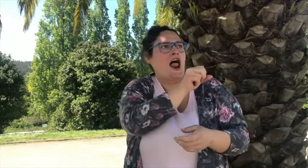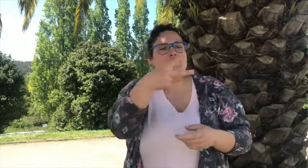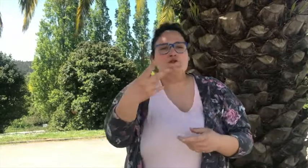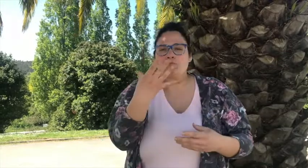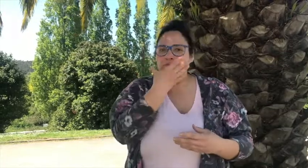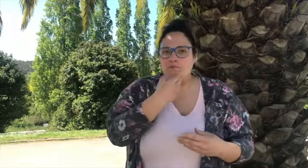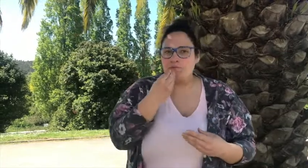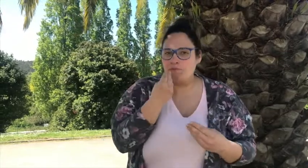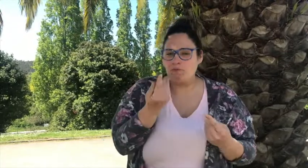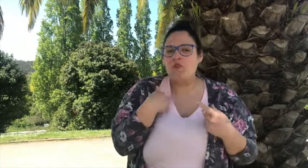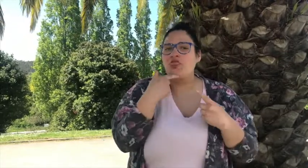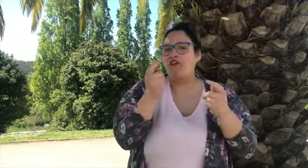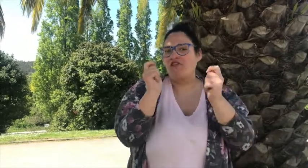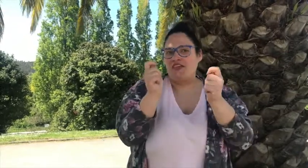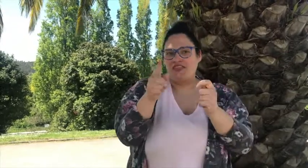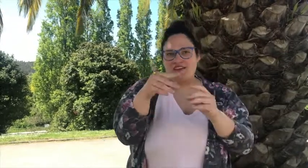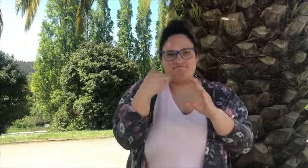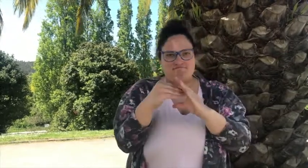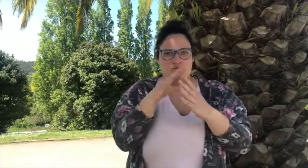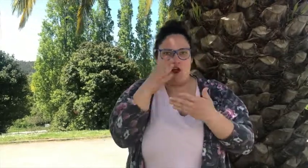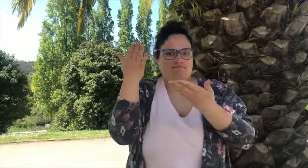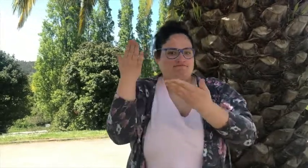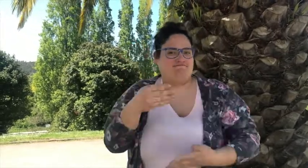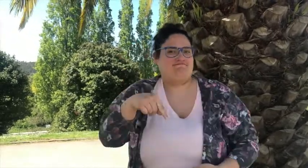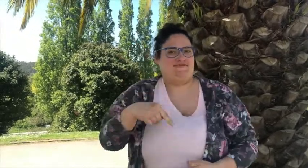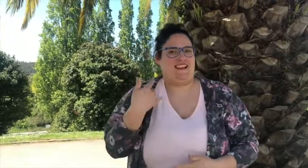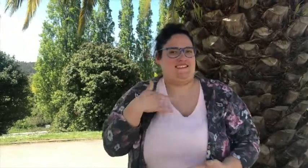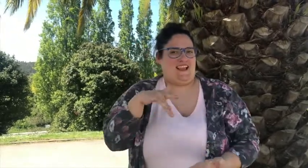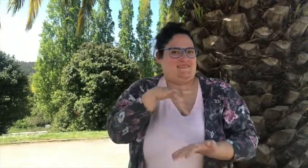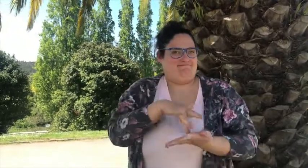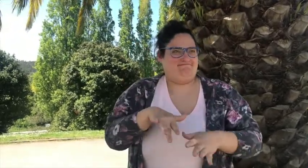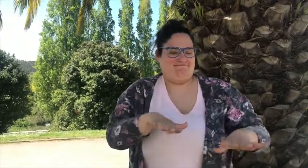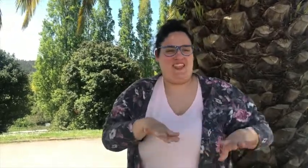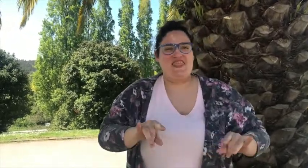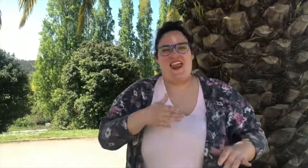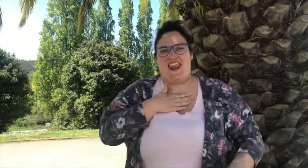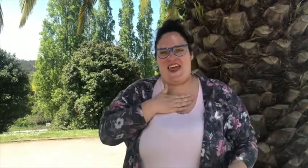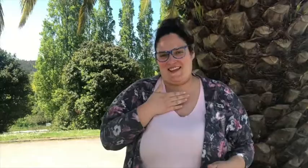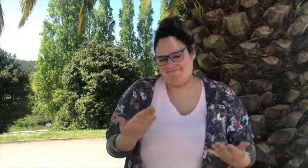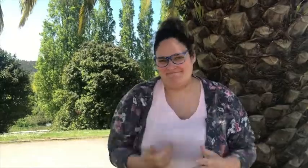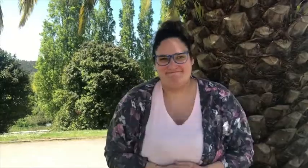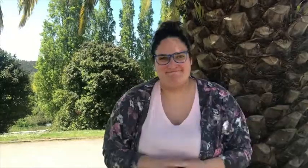creo que el resultado ha sido muy positivo y quisiera felicitar a la CJS-CNSE por su trabajo, así como por venir a Galicia.